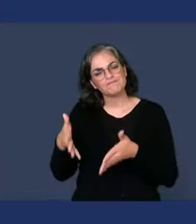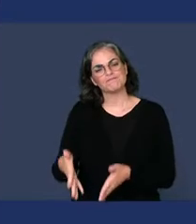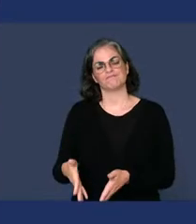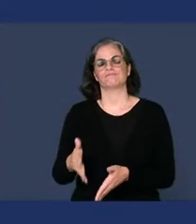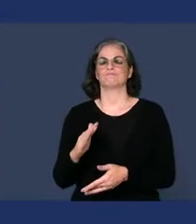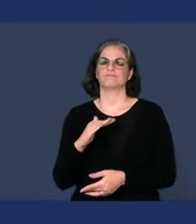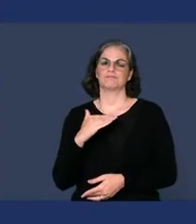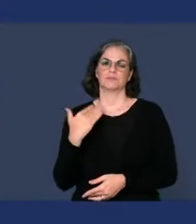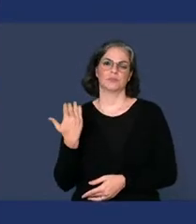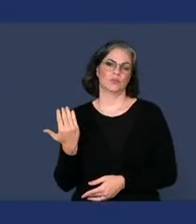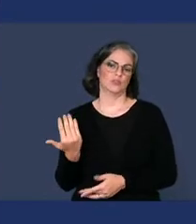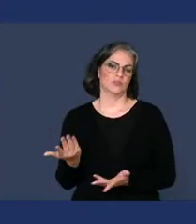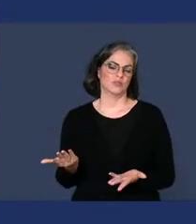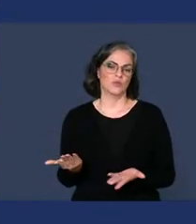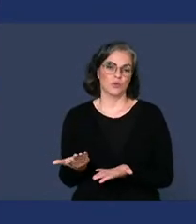UM DIA DE TRISTEZA QUE ESTÁ